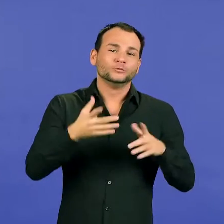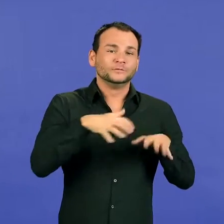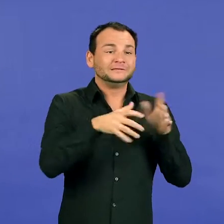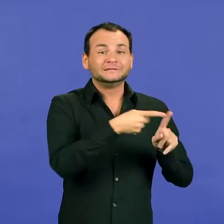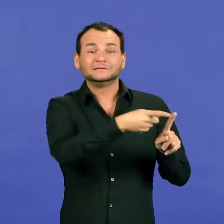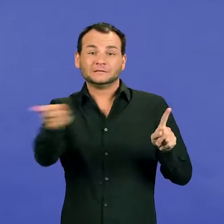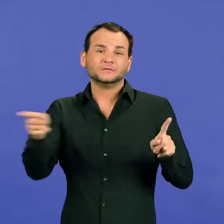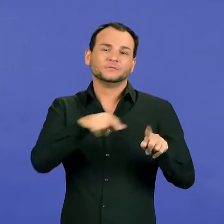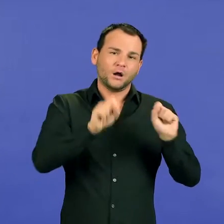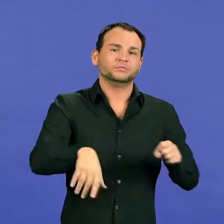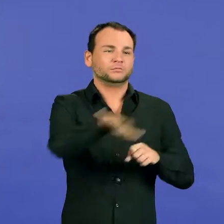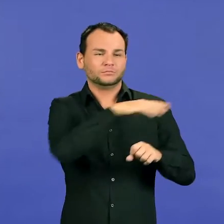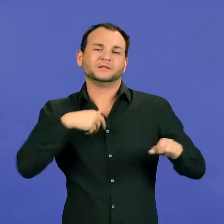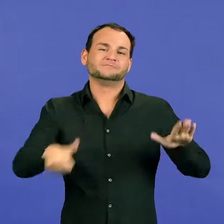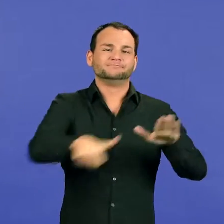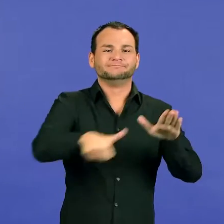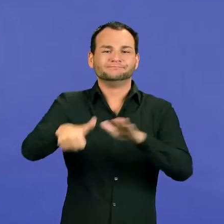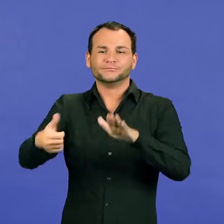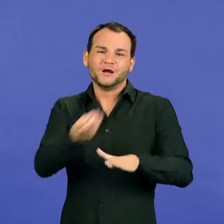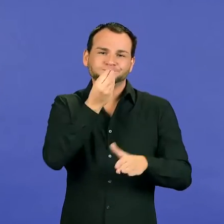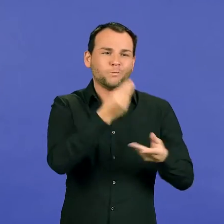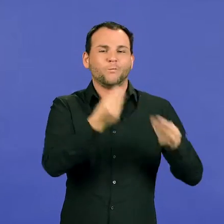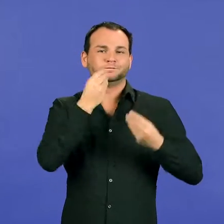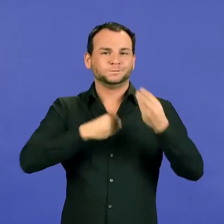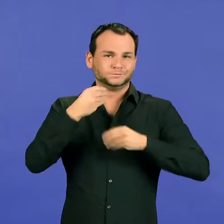Und natürlich konnten auch alle Tiere gegessen werden!